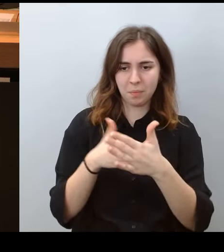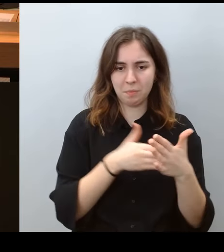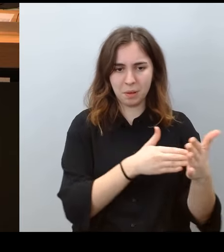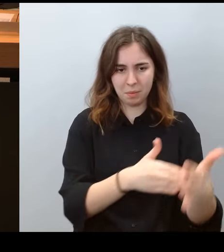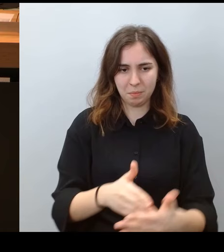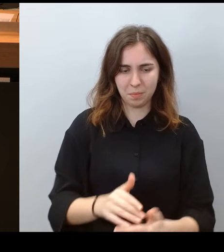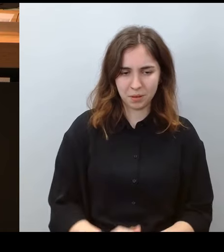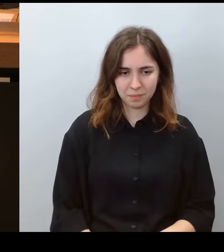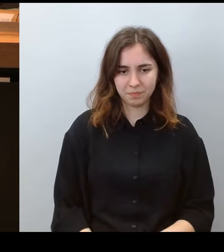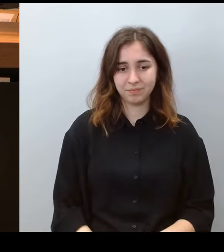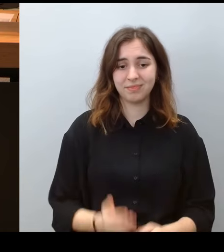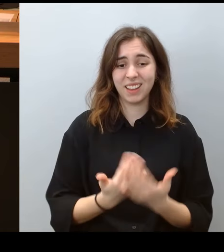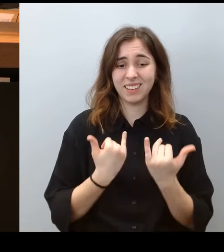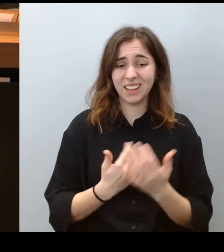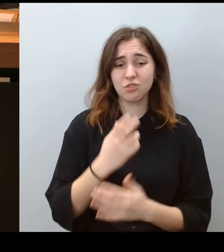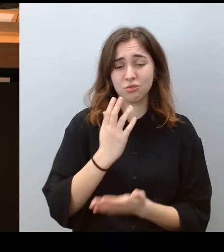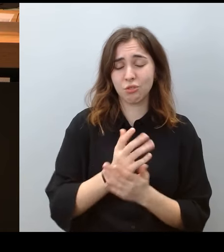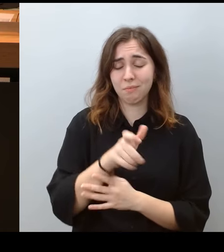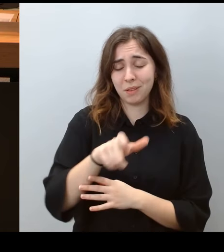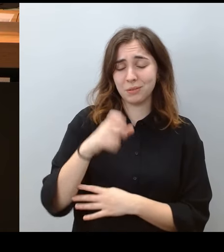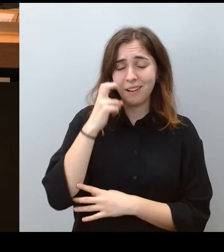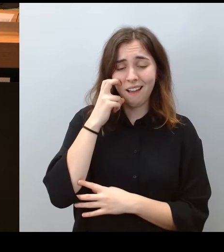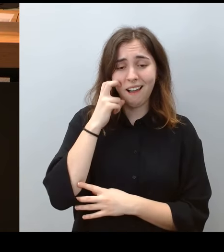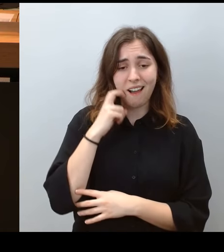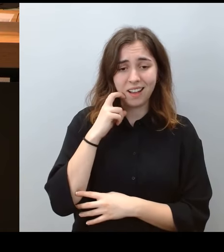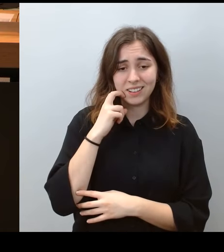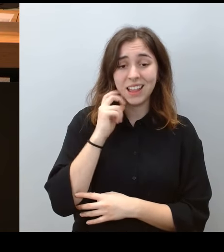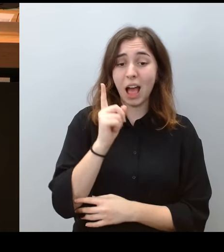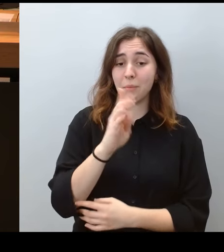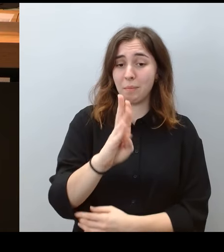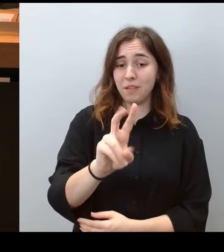nicht mal im Kundenzentrum beraten. Das ist inakzeptabel. (Beifall)